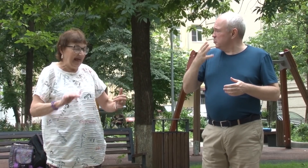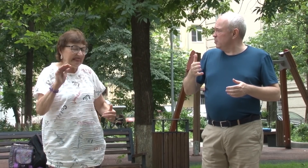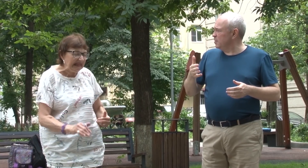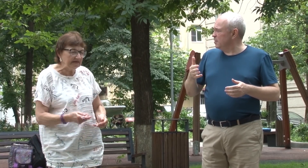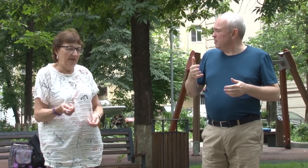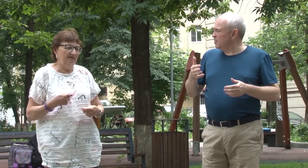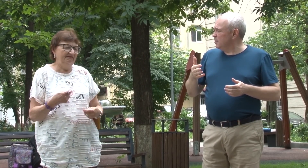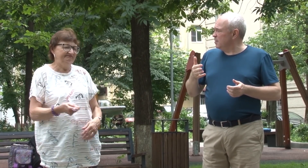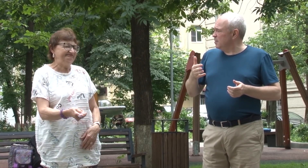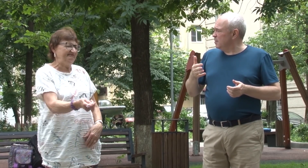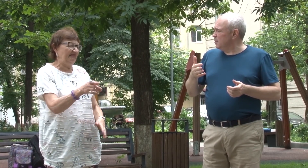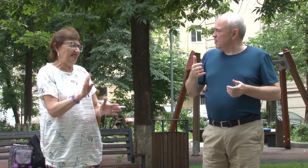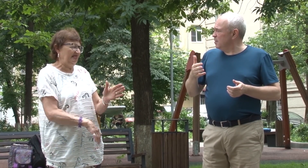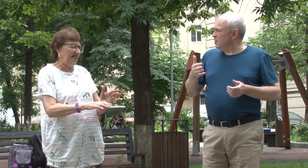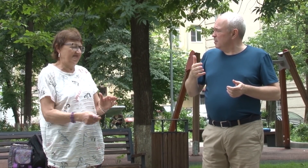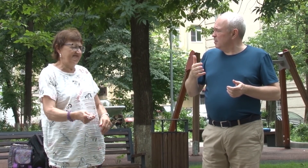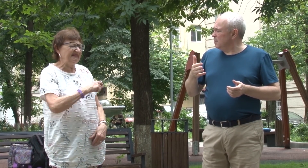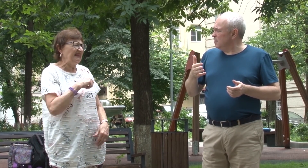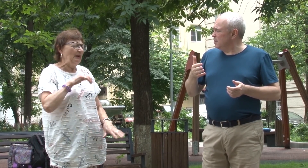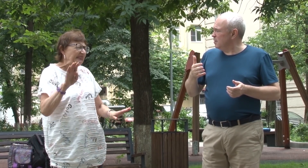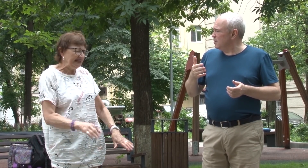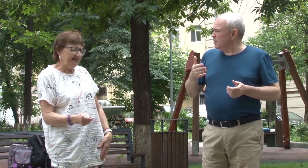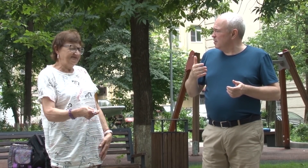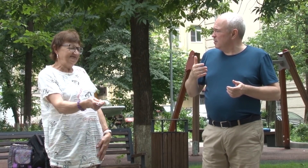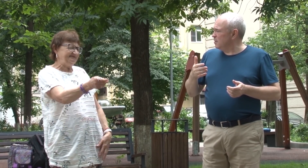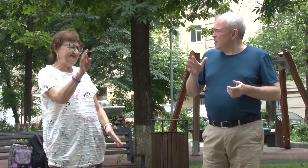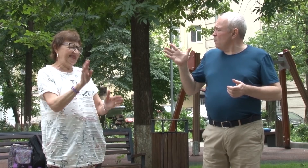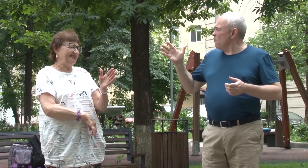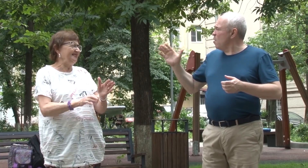Верно. Низшая «каста» – это продавцы открыток.